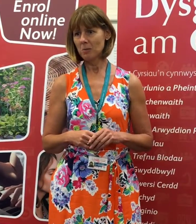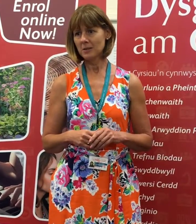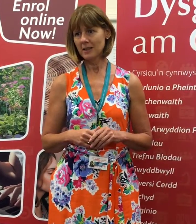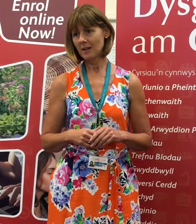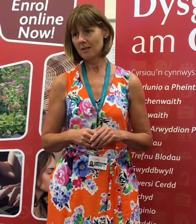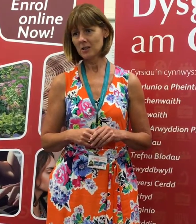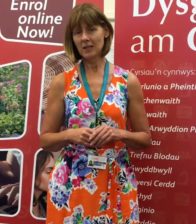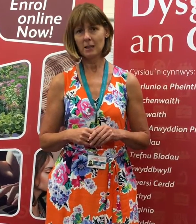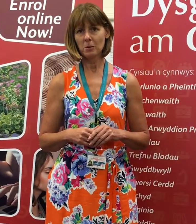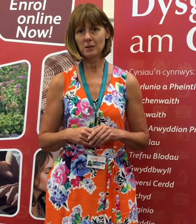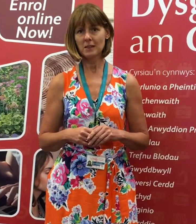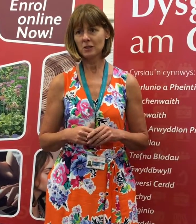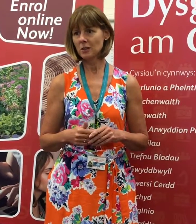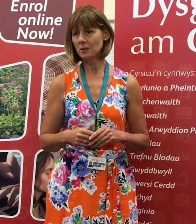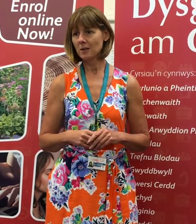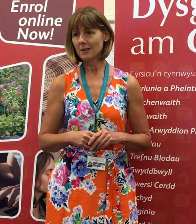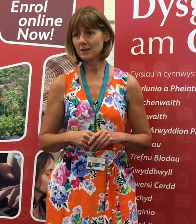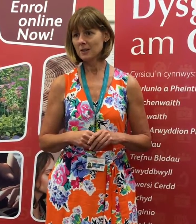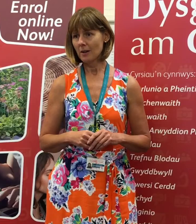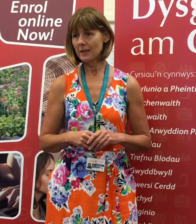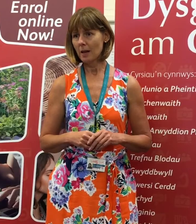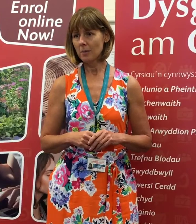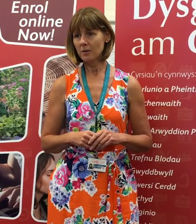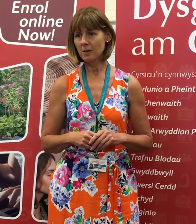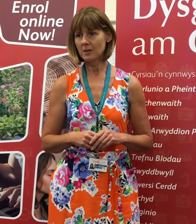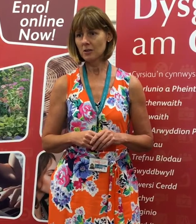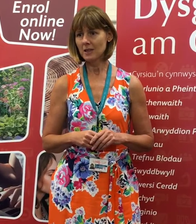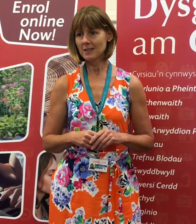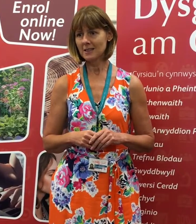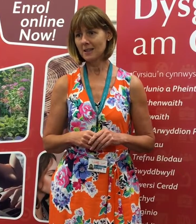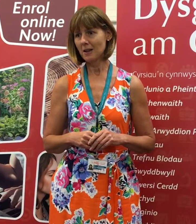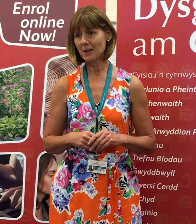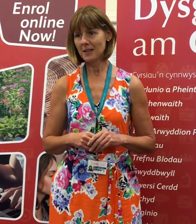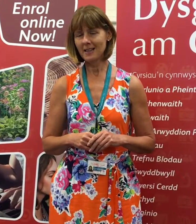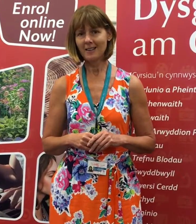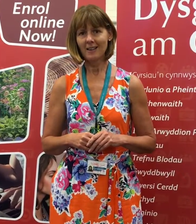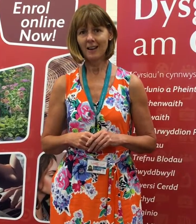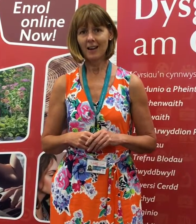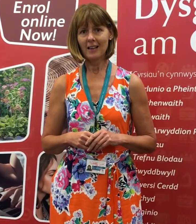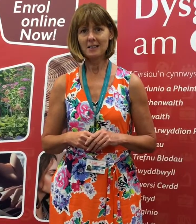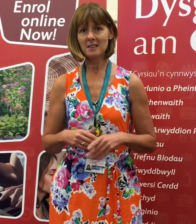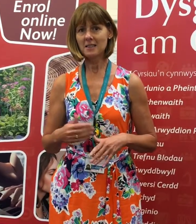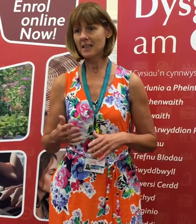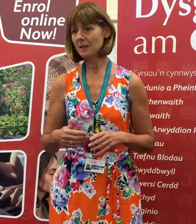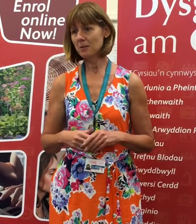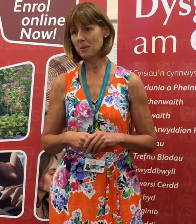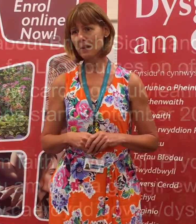I would encourage anybody to sign up if they’re interested in learning and take it from there! Byddwn i’n annog unrhyw un i gofrestru os oes ganddynt ddiddordeb mewn dysgu a mynd â phethau o fanno!